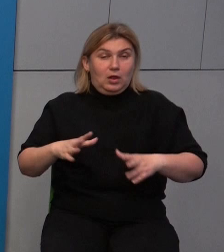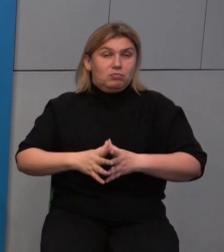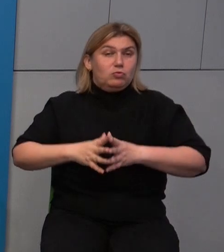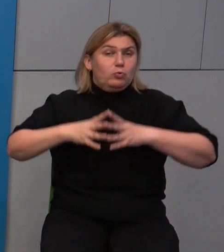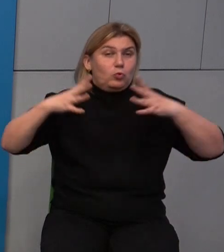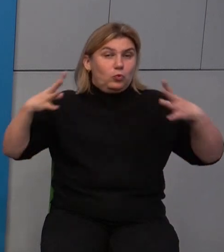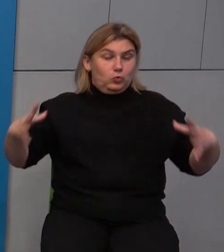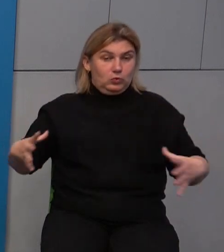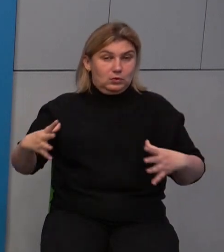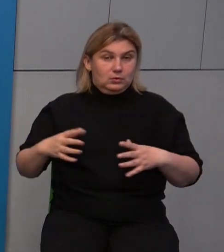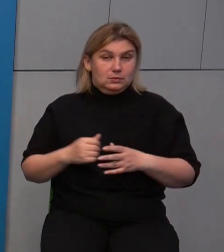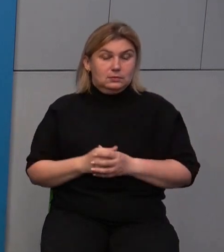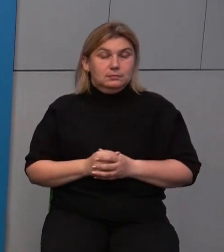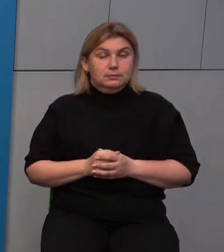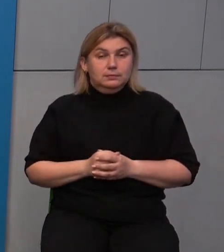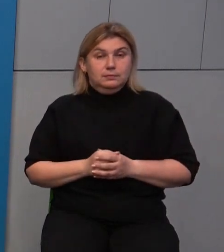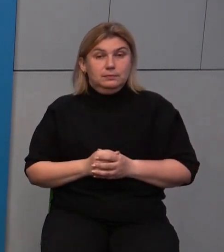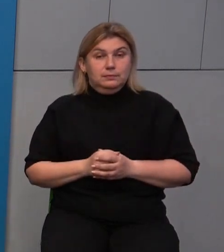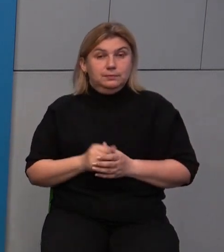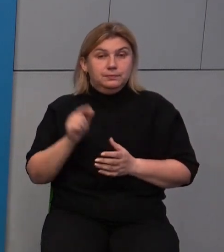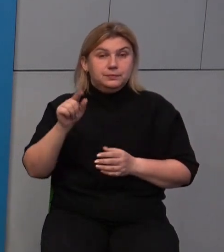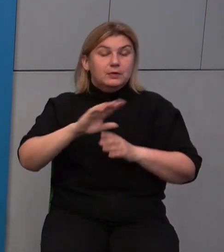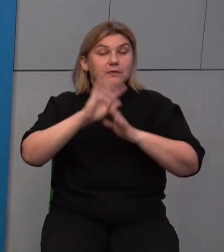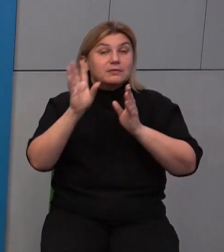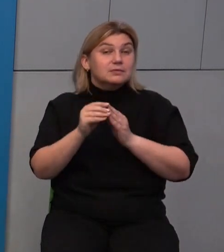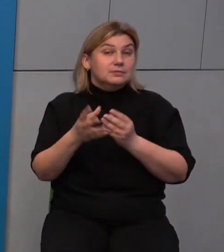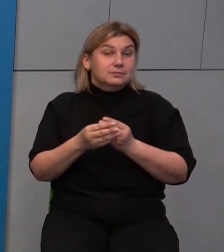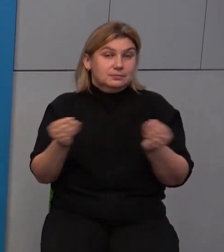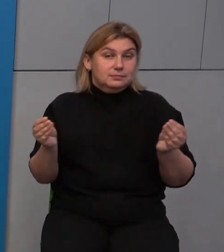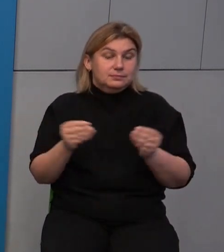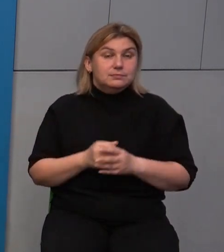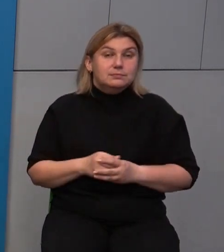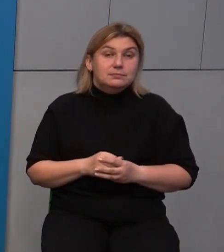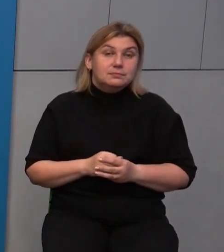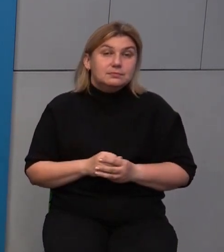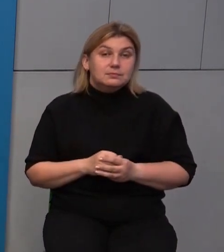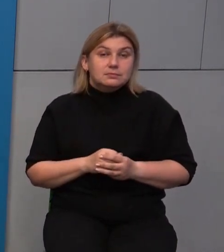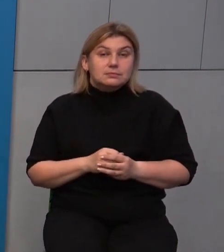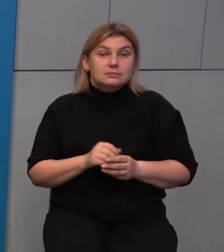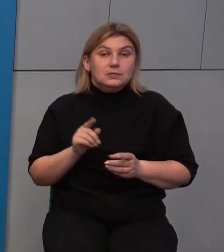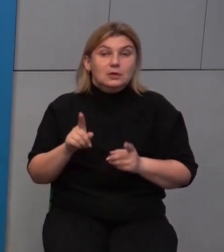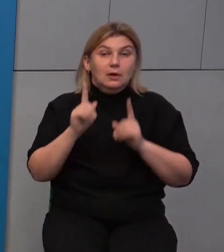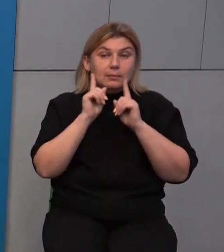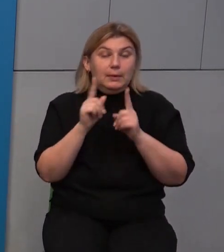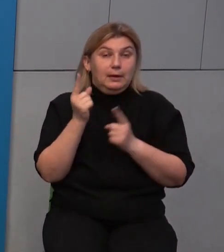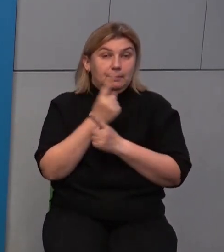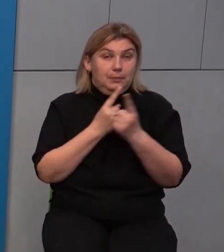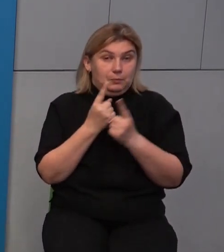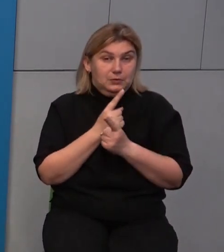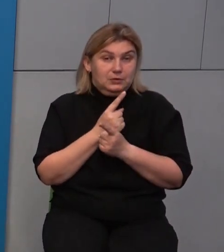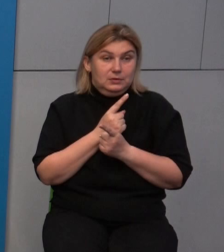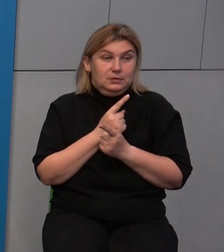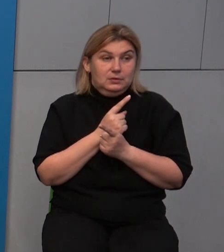i że oni wszyscy tam zginęli, to naprawdę pomyślałam,